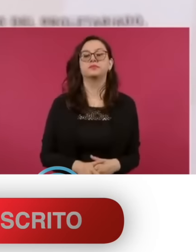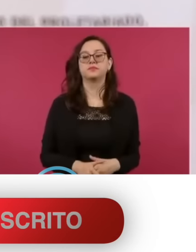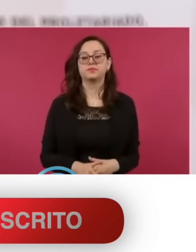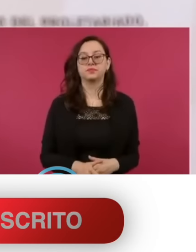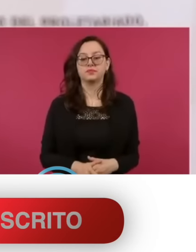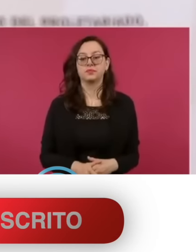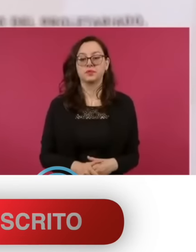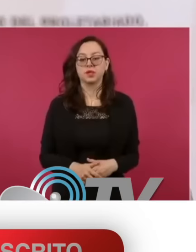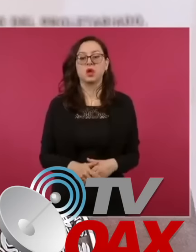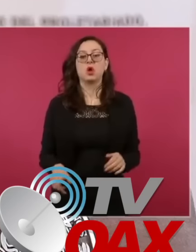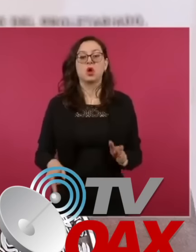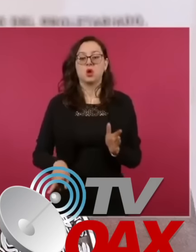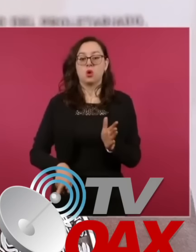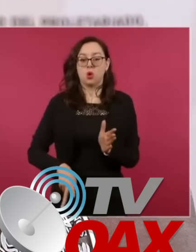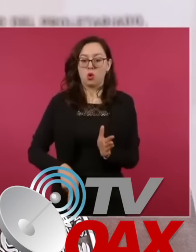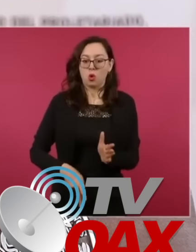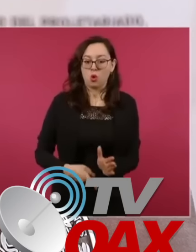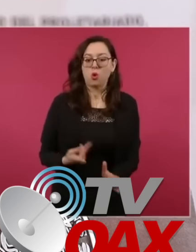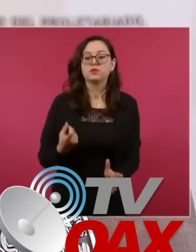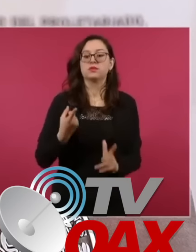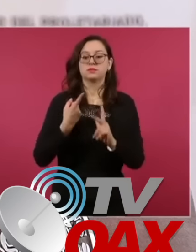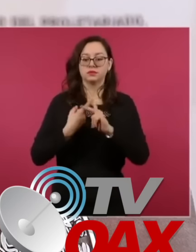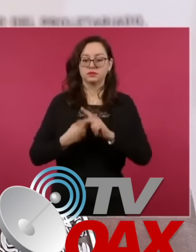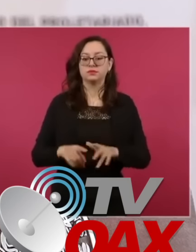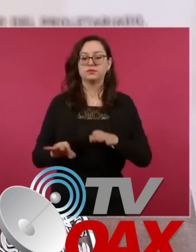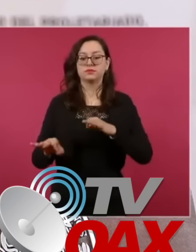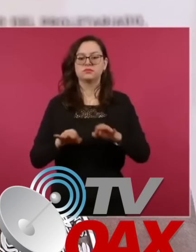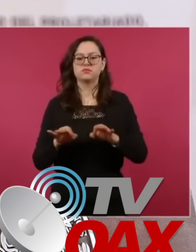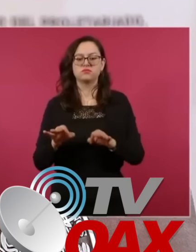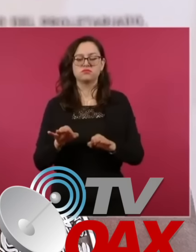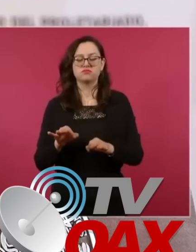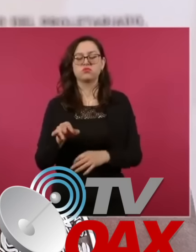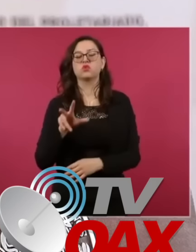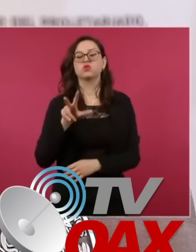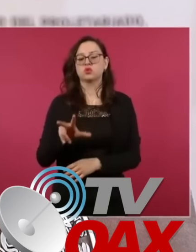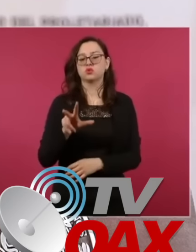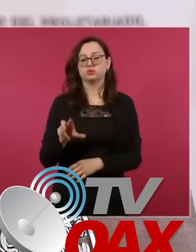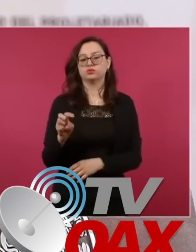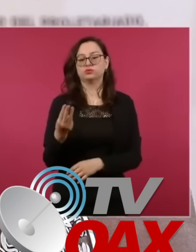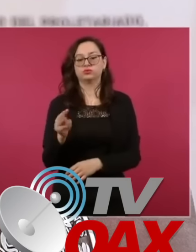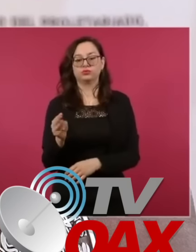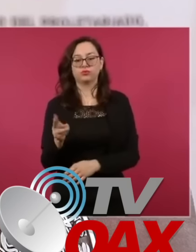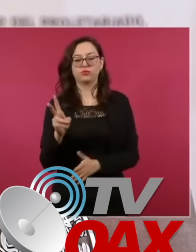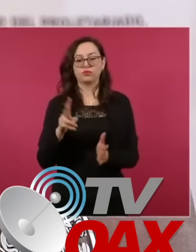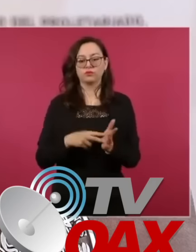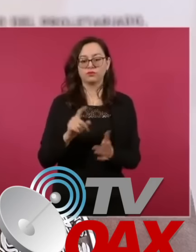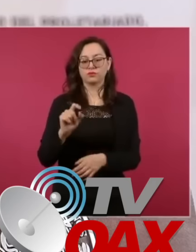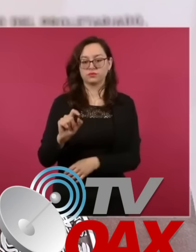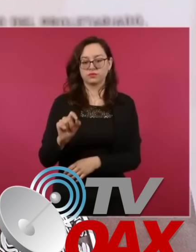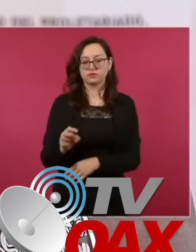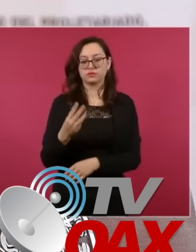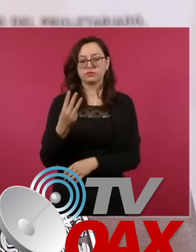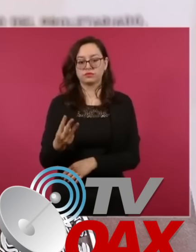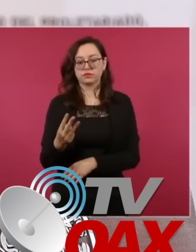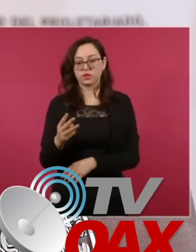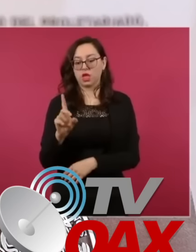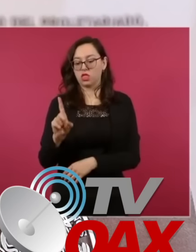de mexicana el 18 de mayo de 2023 se publicó en el diario oficial de la federación la autorización